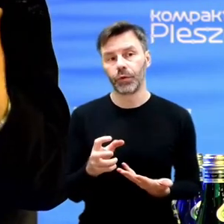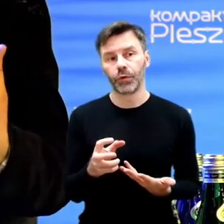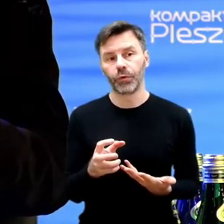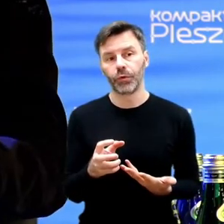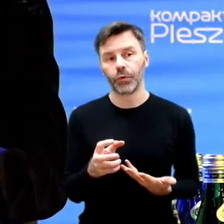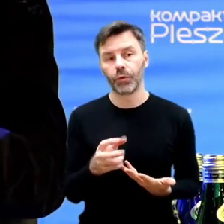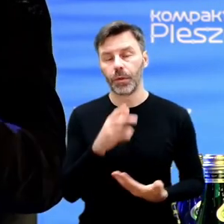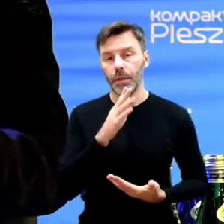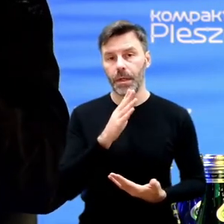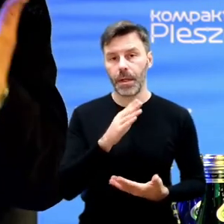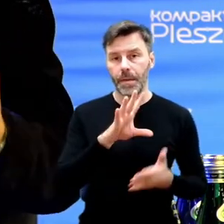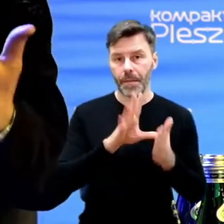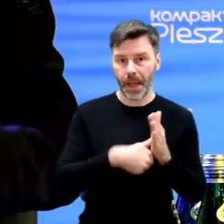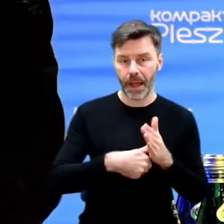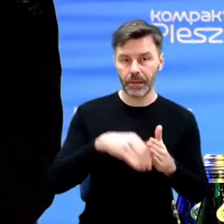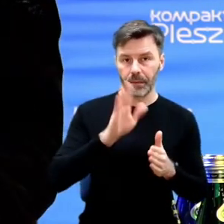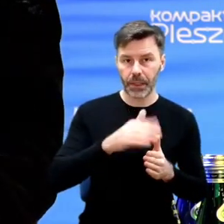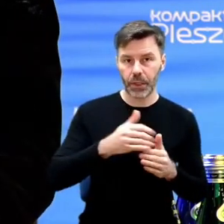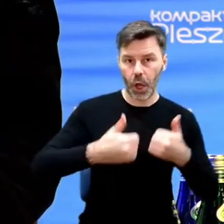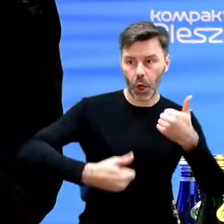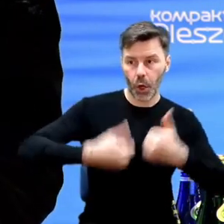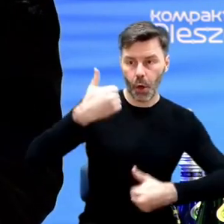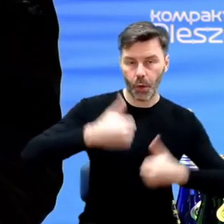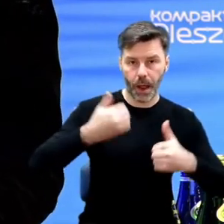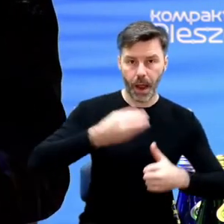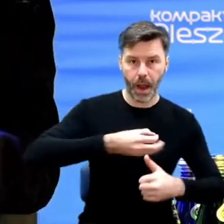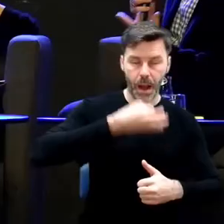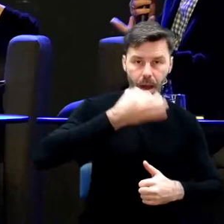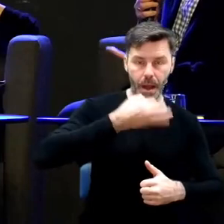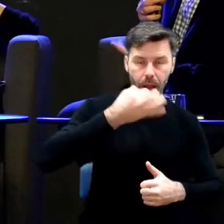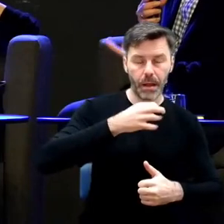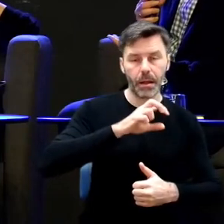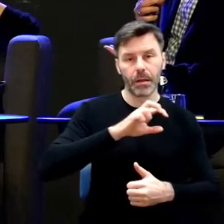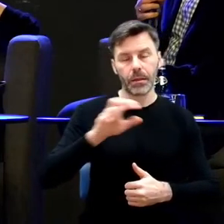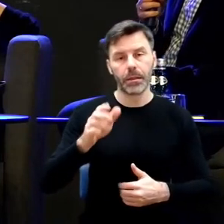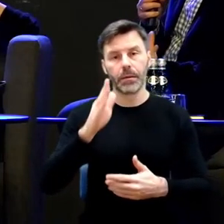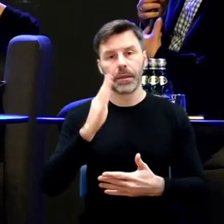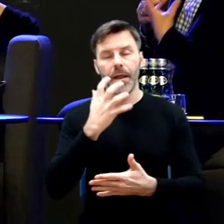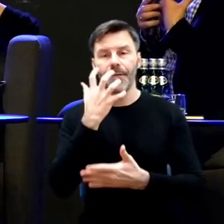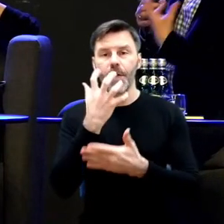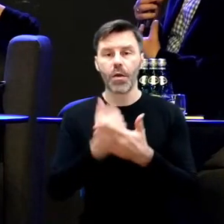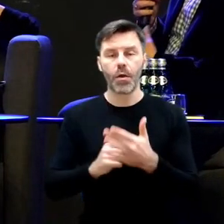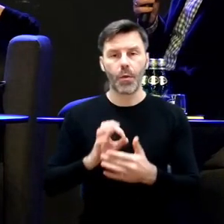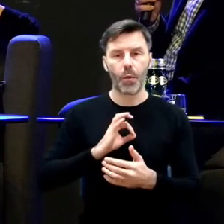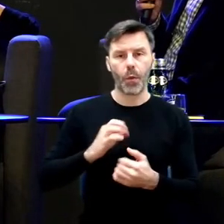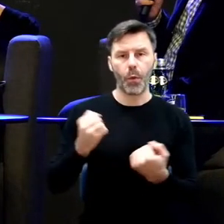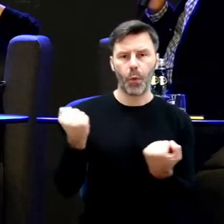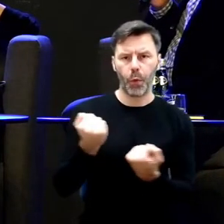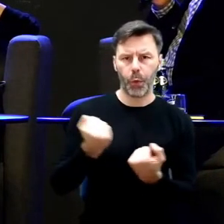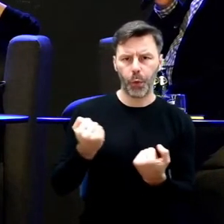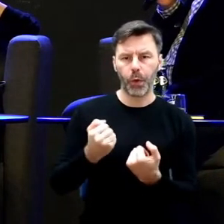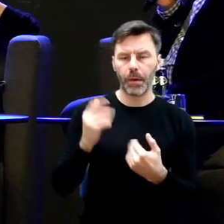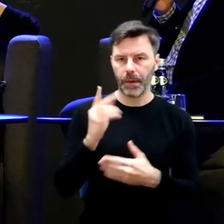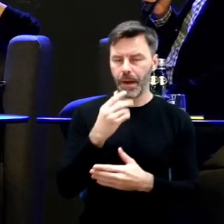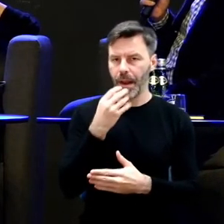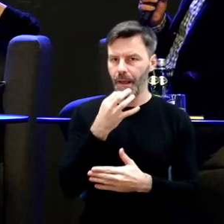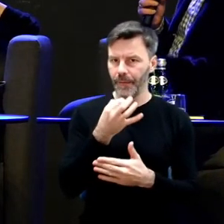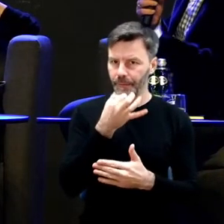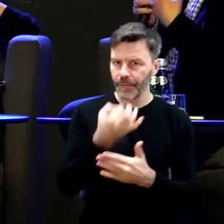czy będzie mogło znaleźć jakieś większe, wykorzystać ten swój lokalny potencjał w jeszcze lepszy sposób, to ta dostępność tutaj ma duże znaczenie.